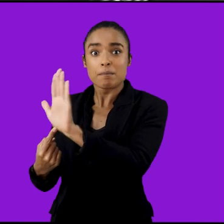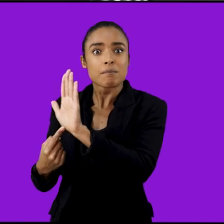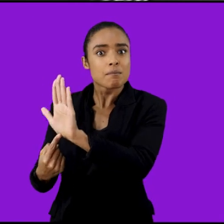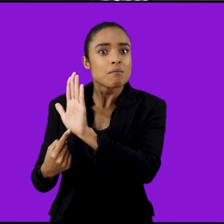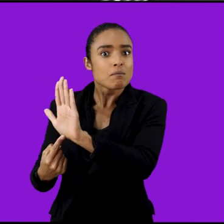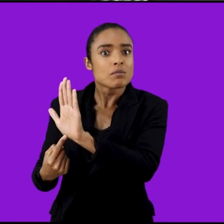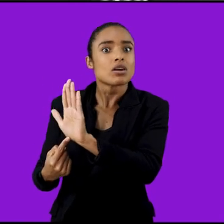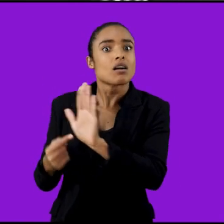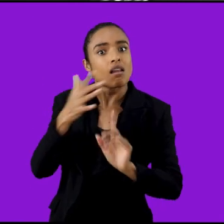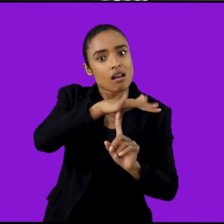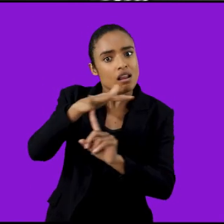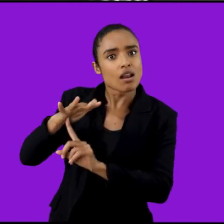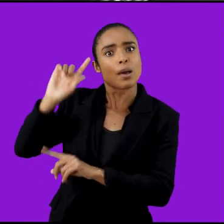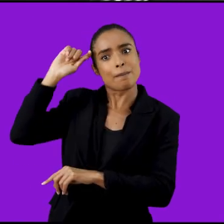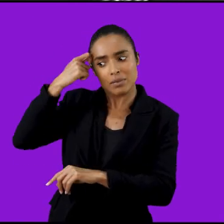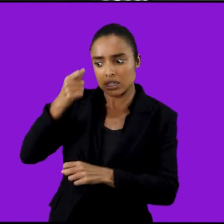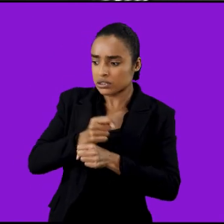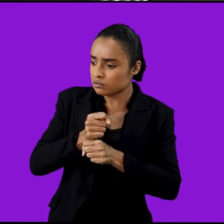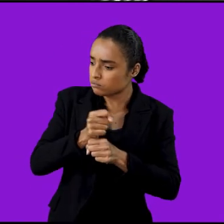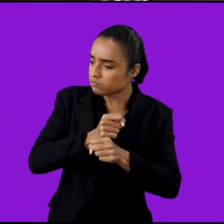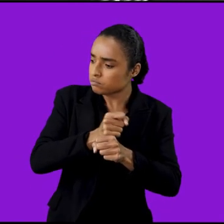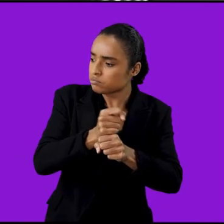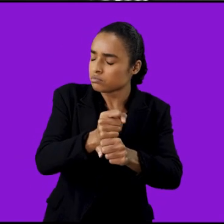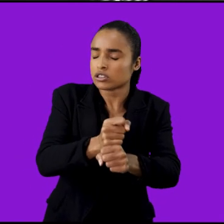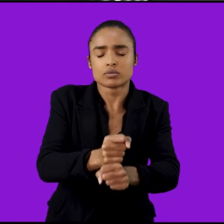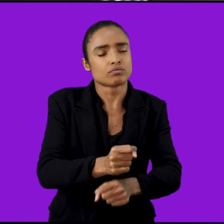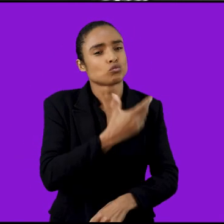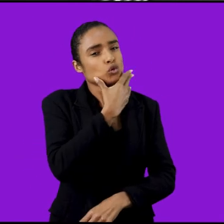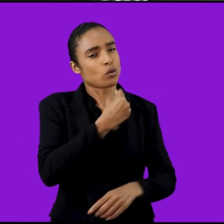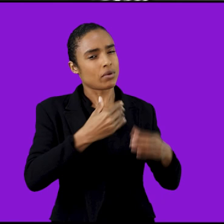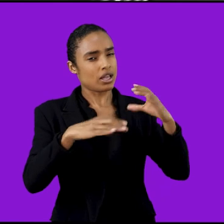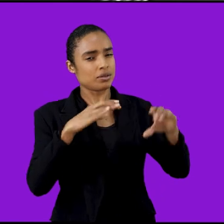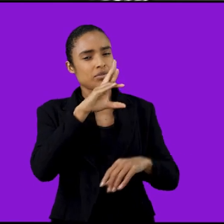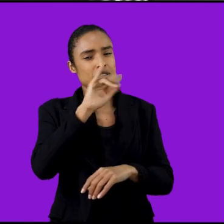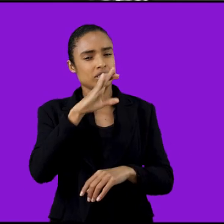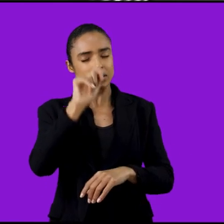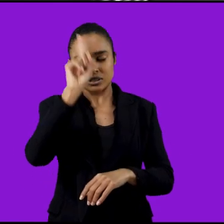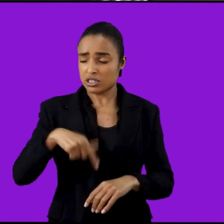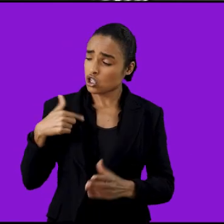Feira Preta por anos Saca? É. ele falou para mim uma vez: “Não,